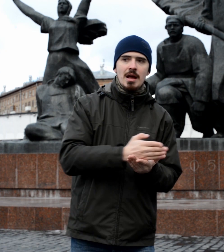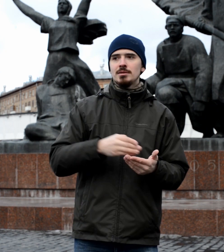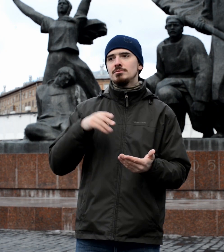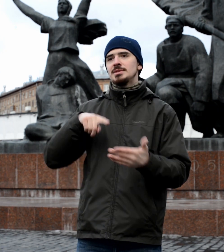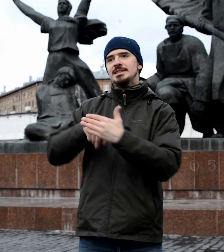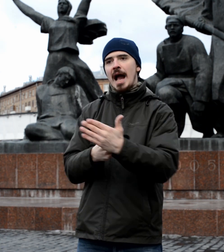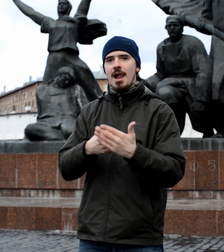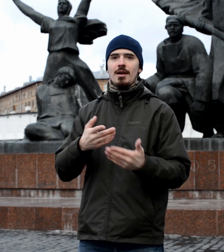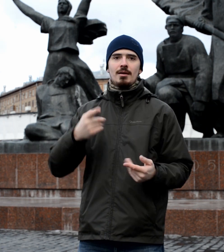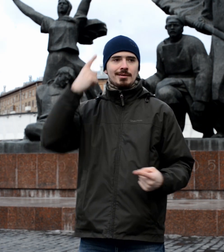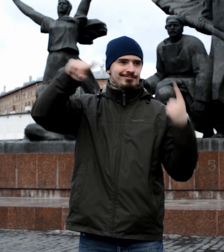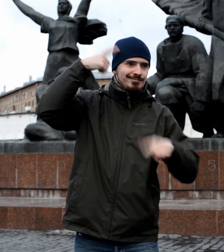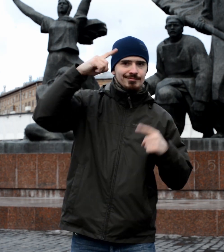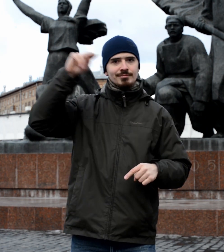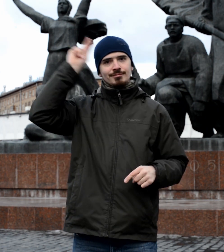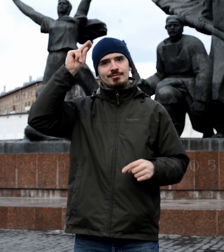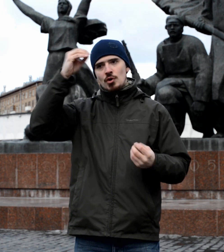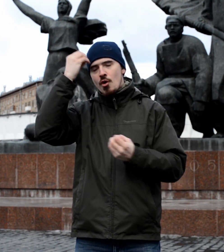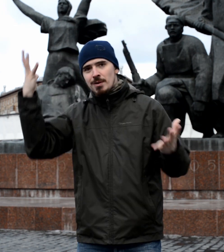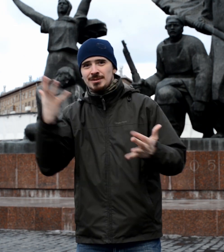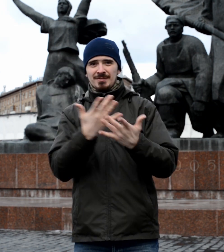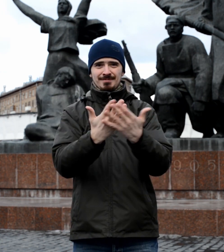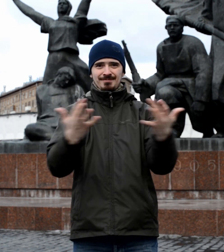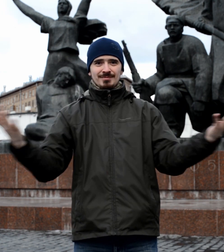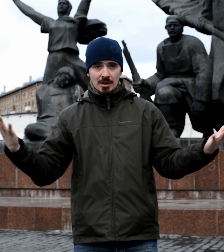определиться с целями в жизни, реализоваться в творчестве, получить образование.